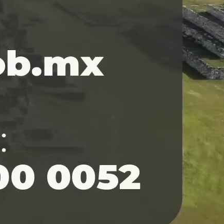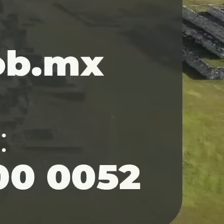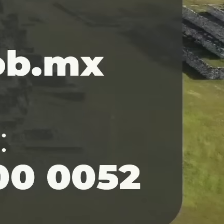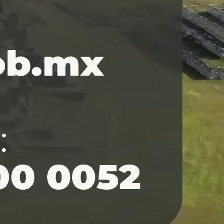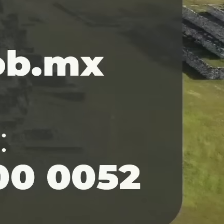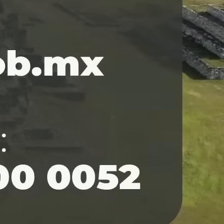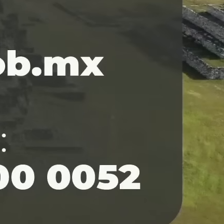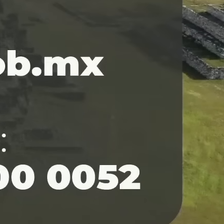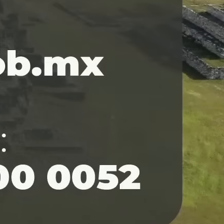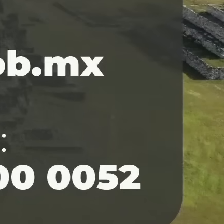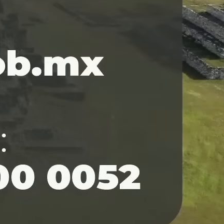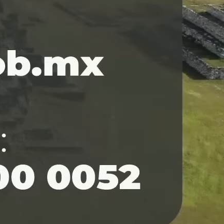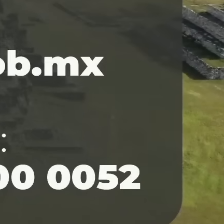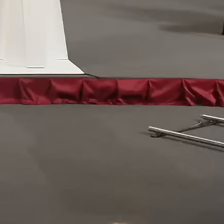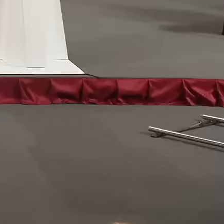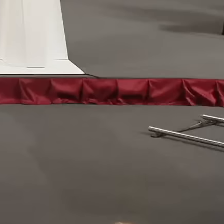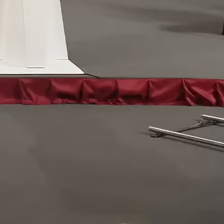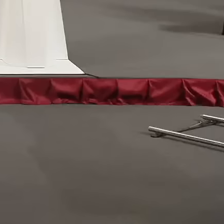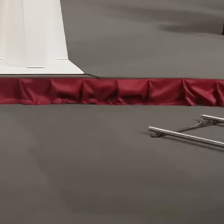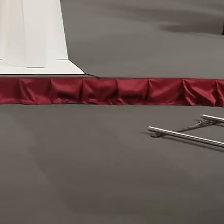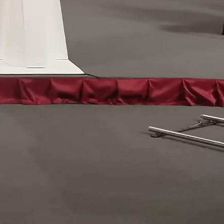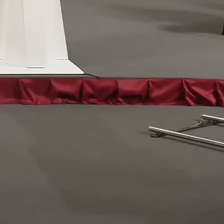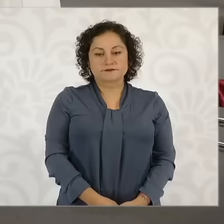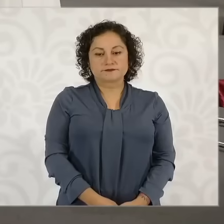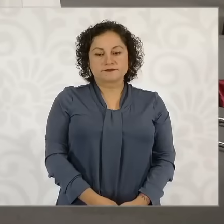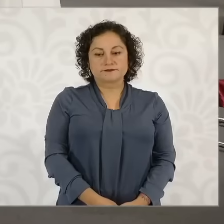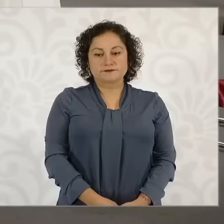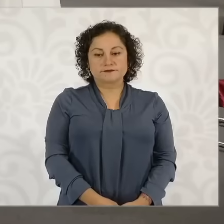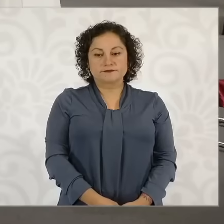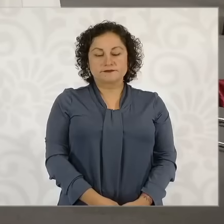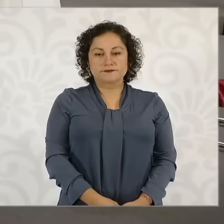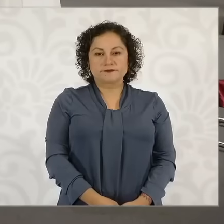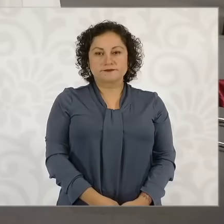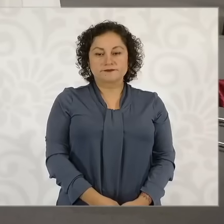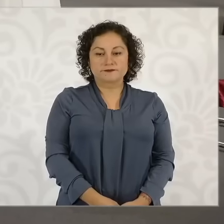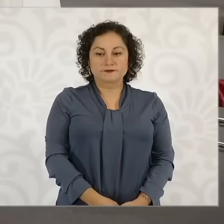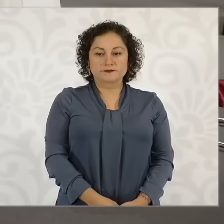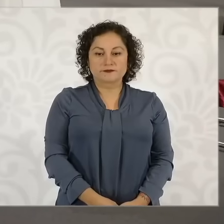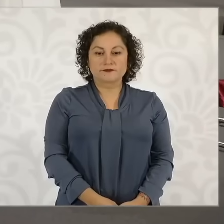seguramente vendidos los paquetes en un 100%. En la siguiente lámina, por favor, me voy a permitir